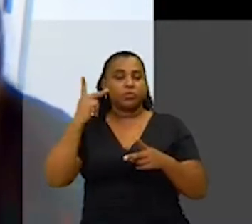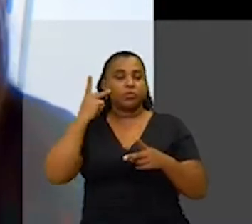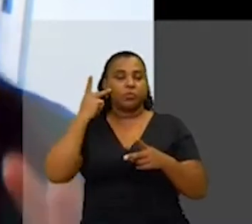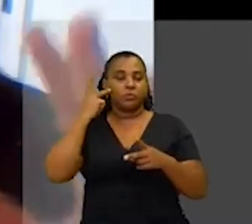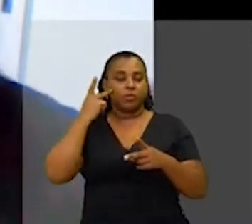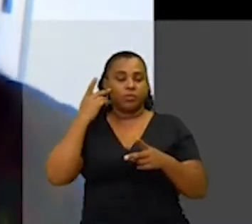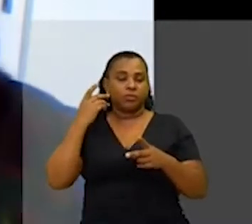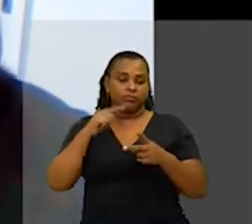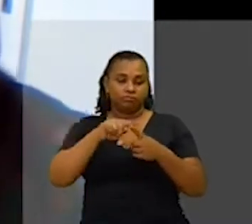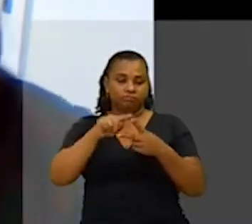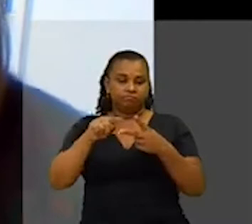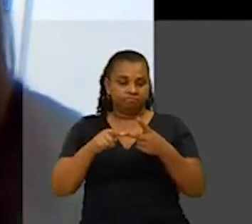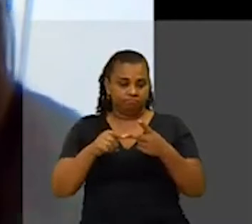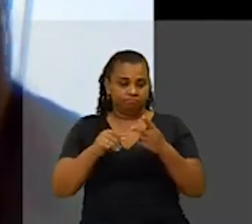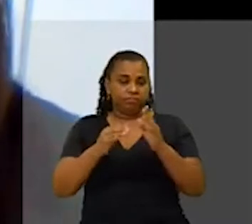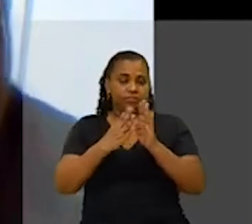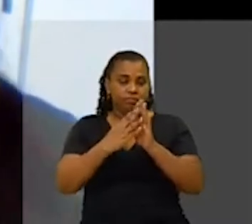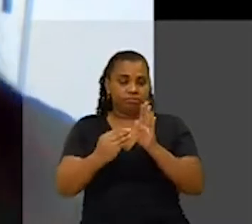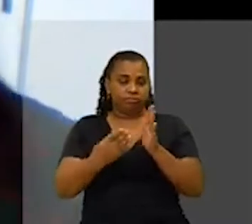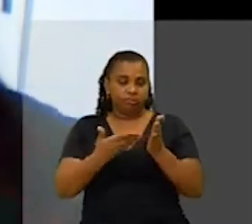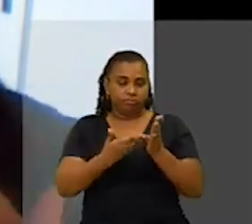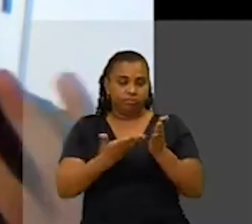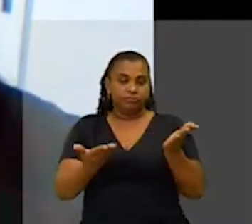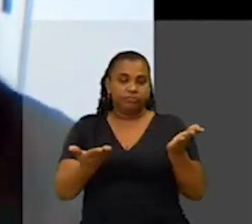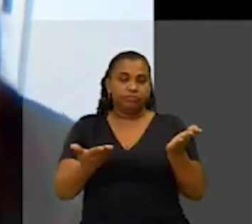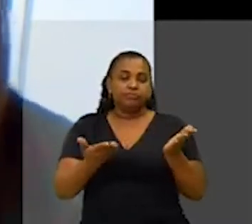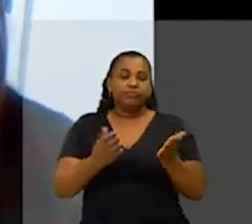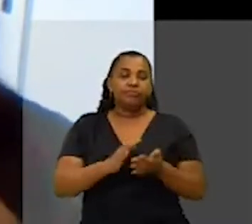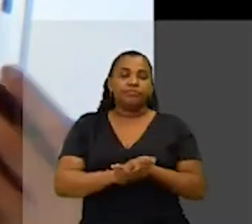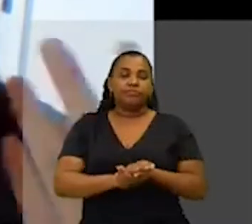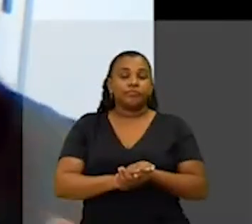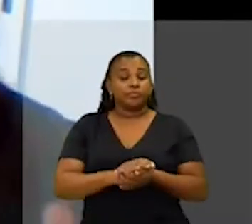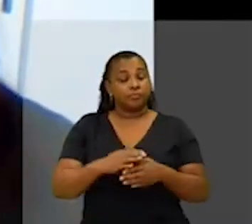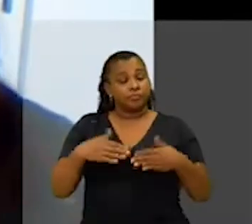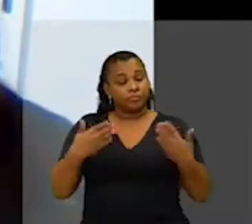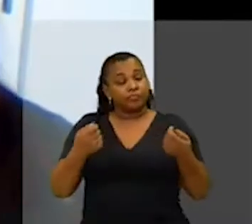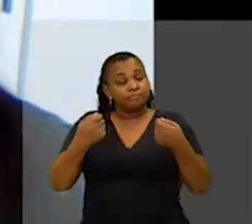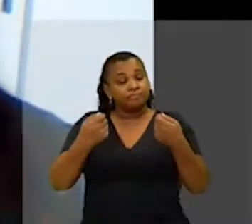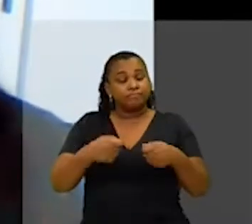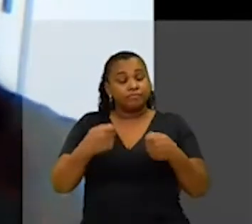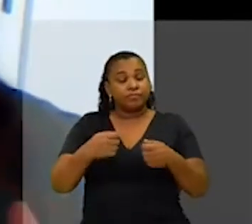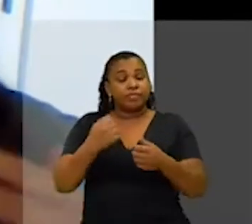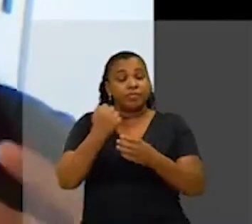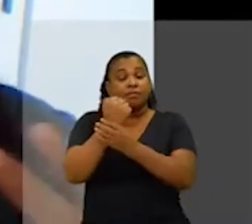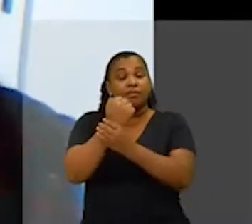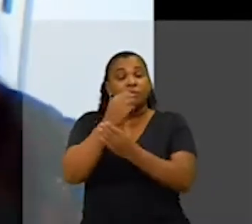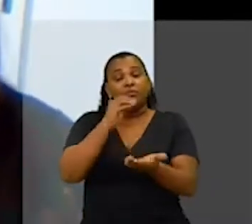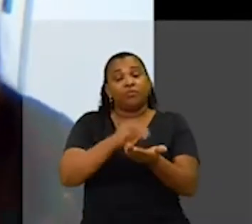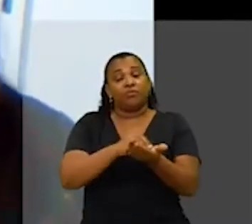eu não te disse essa necessidade nessa é sem insegurança essa imprevisibilidade a gente está